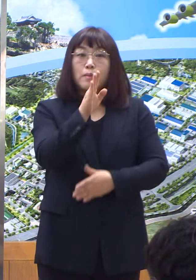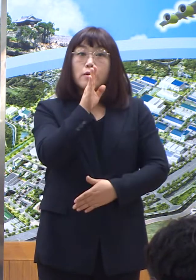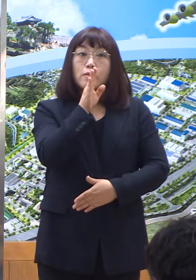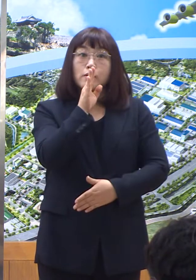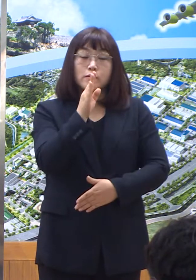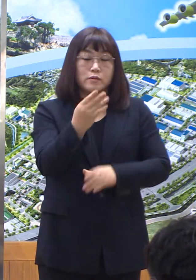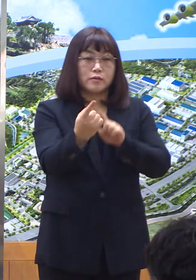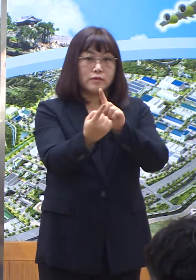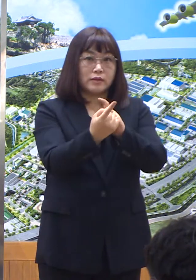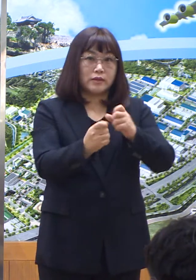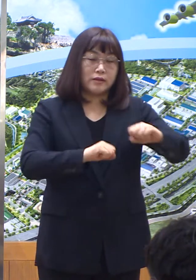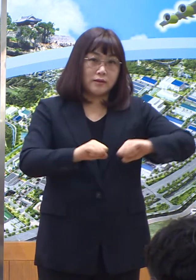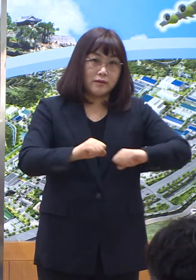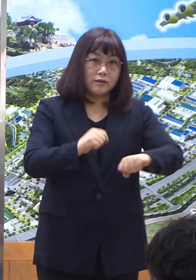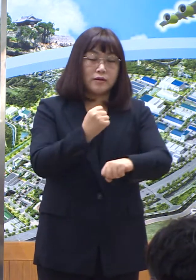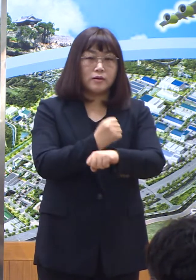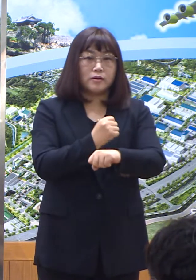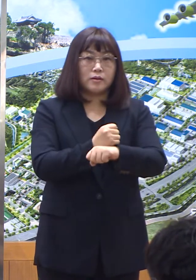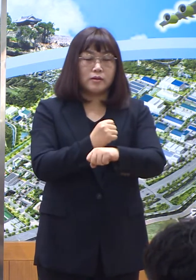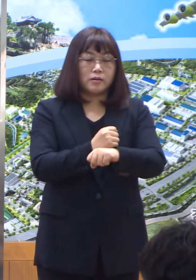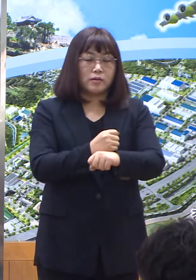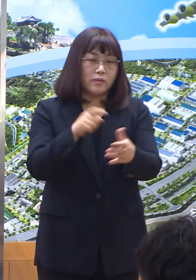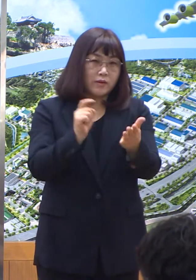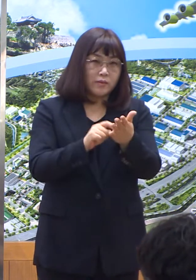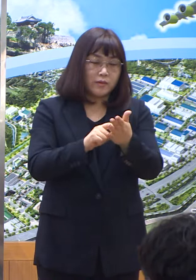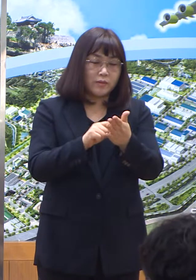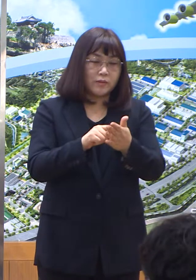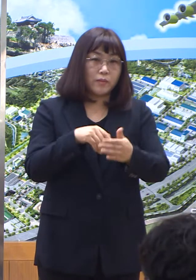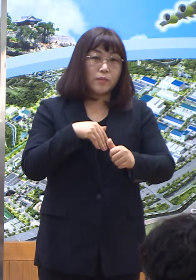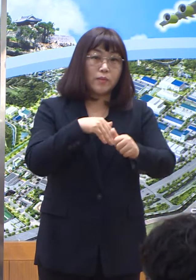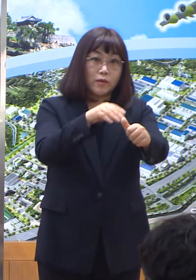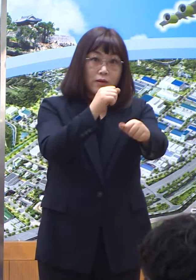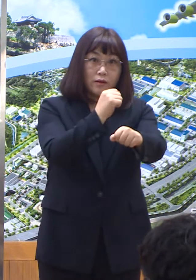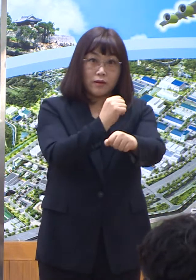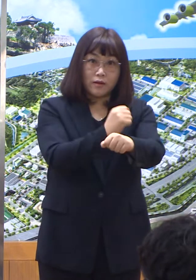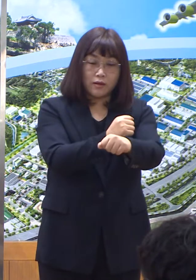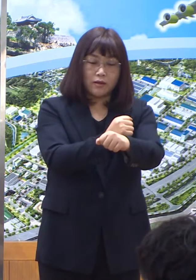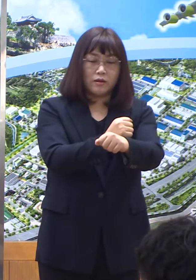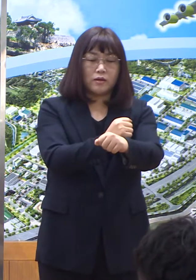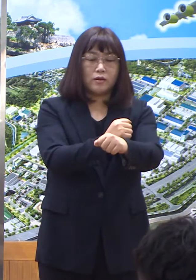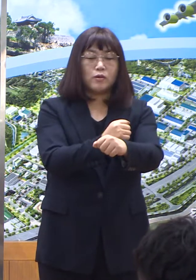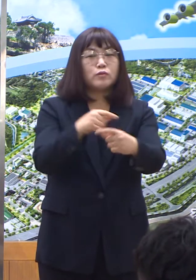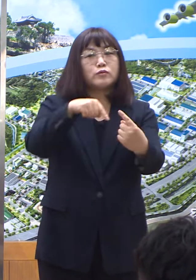재난대비 현장 신속대응반을 구성·운영하겠습니다